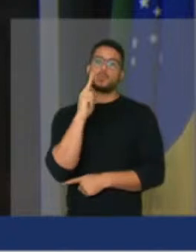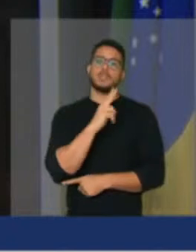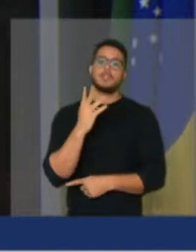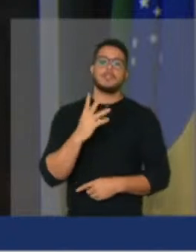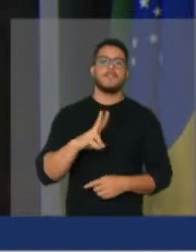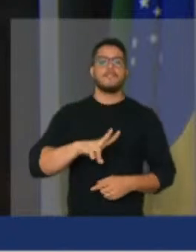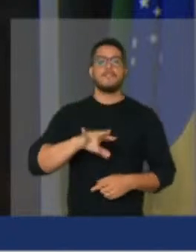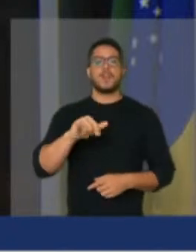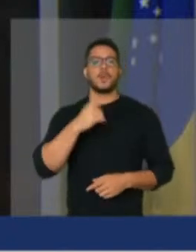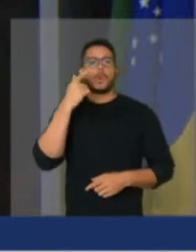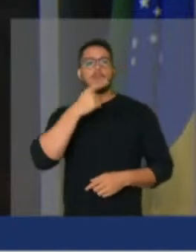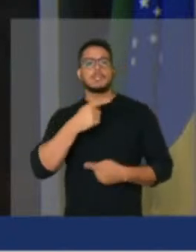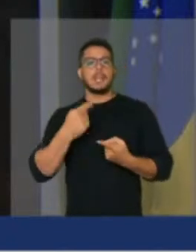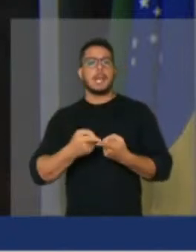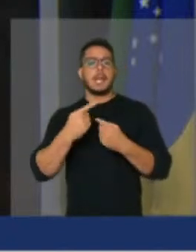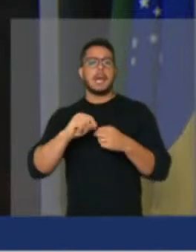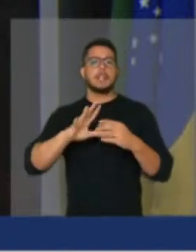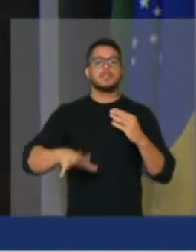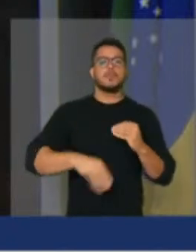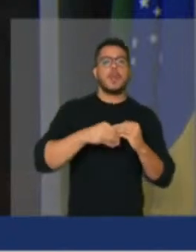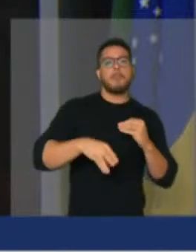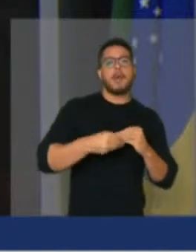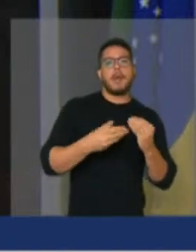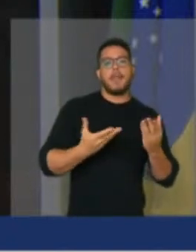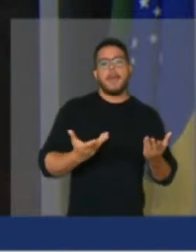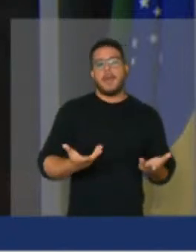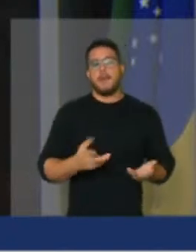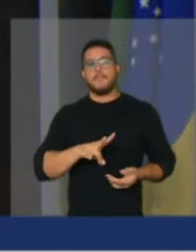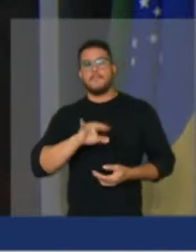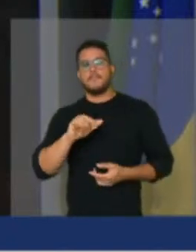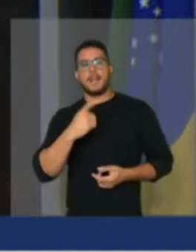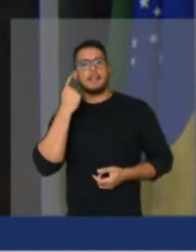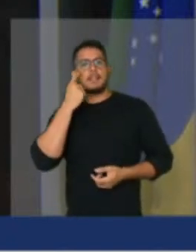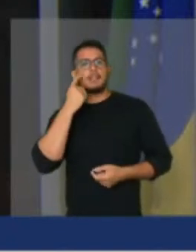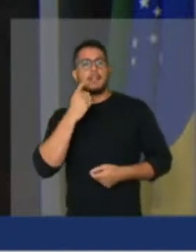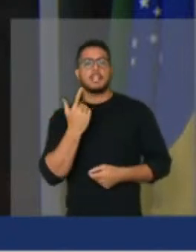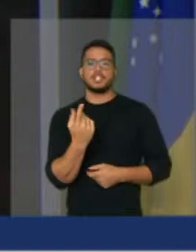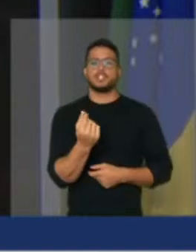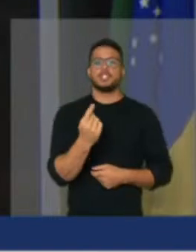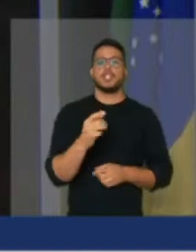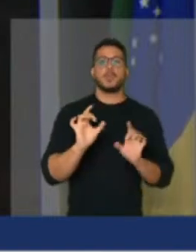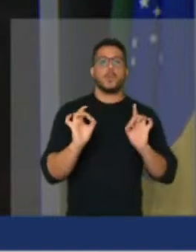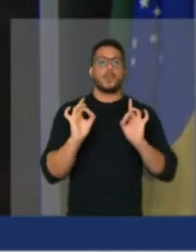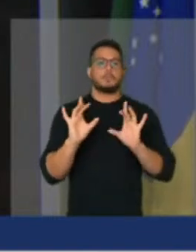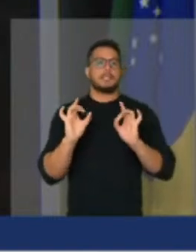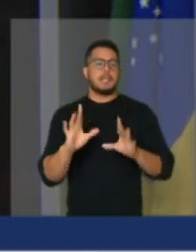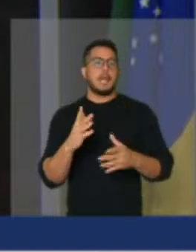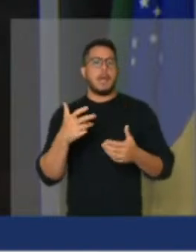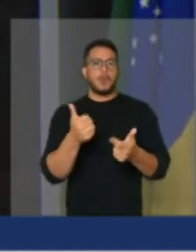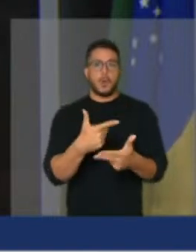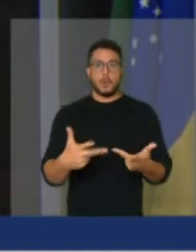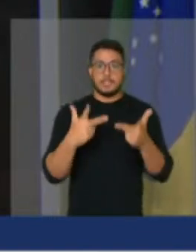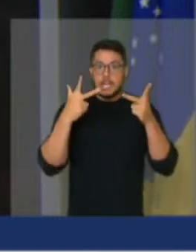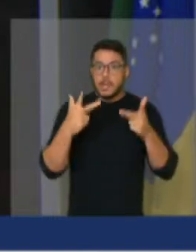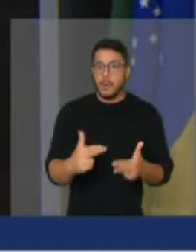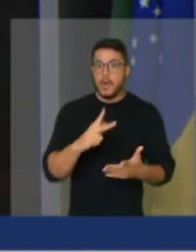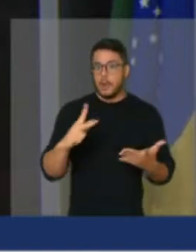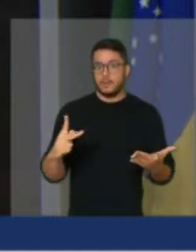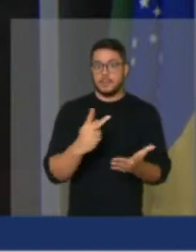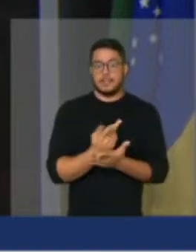CRÉDITO EXTRAORDINÁRIO COMO A GENTE ESTÁ VOTANDO SUBVENÇÃO PARA GÁS PARA O SUJEITO NÃO SER OBRIGADO A USAR LENHA NO ANO QUE VEM. VAI VOTAR MAIS UMA SUBVENÇÃO,